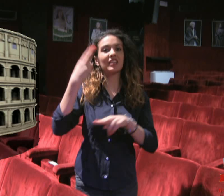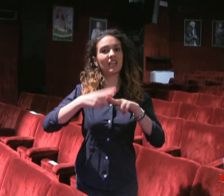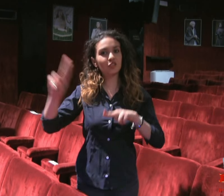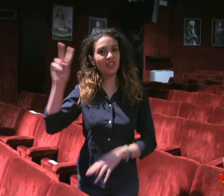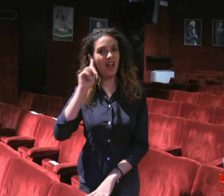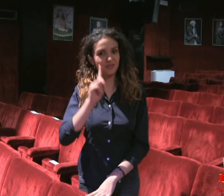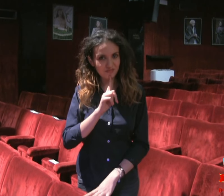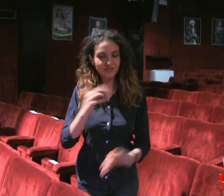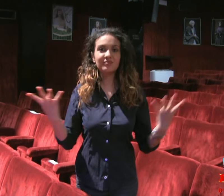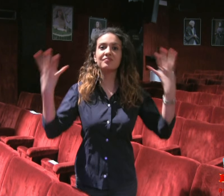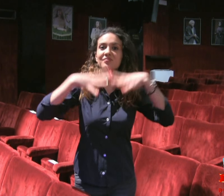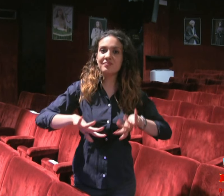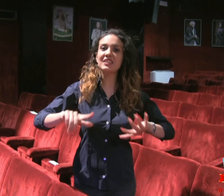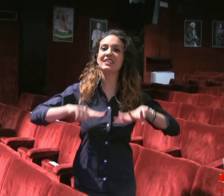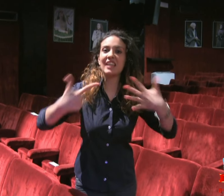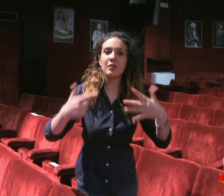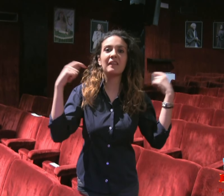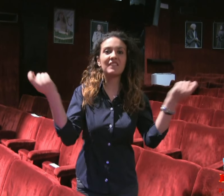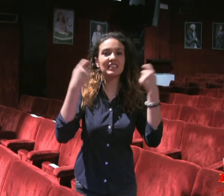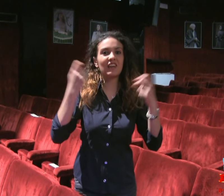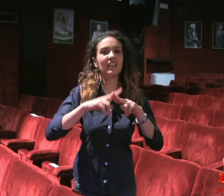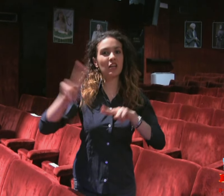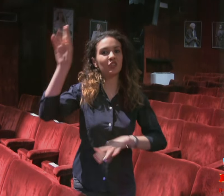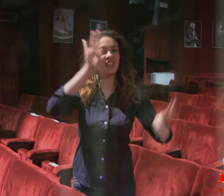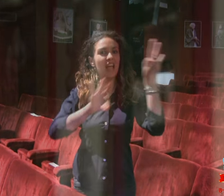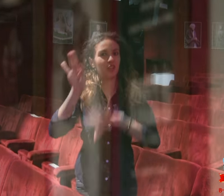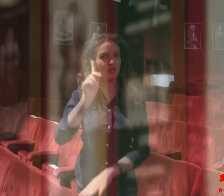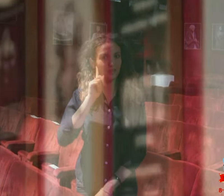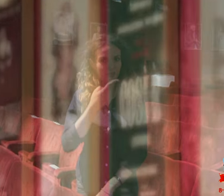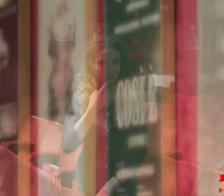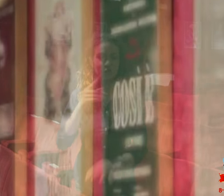L'Ente Nazionale Sordi organizza il 7° Festival Nazionale Teatro del Sordo